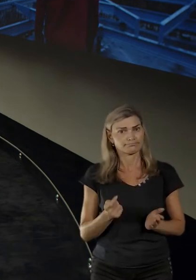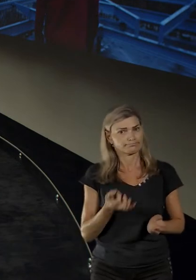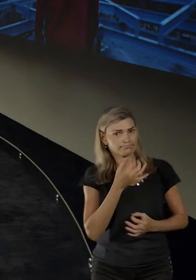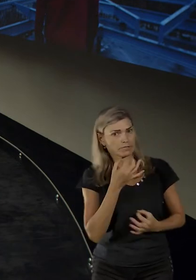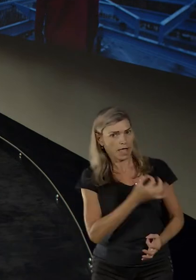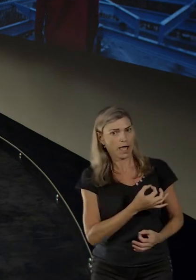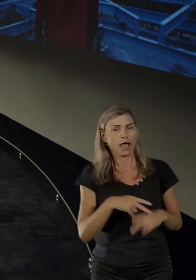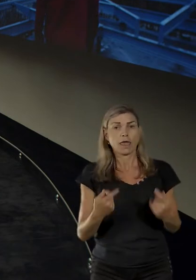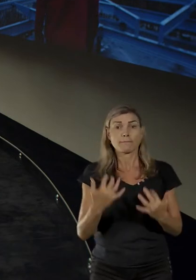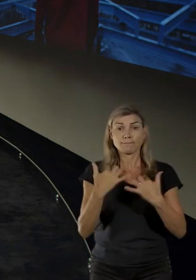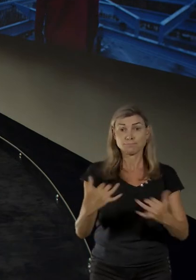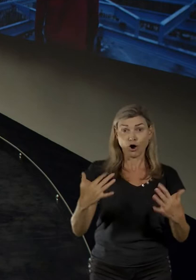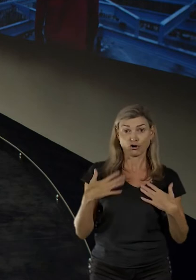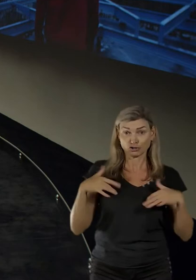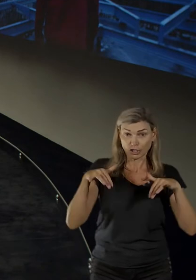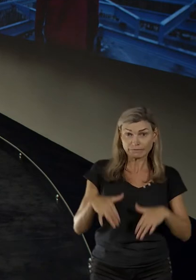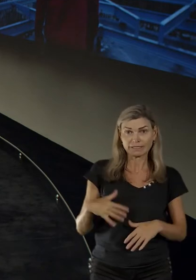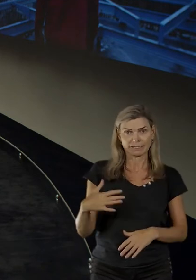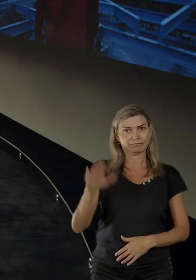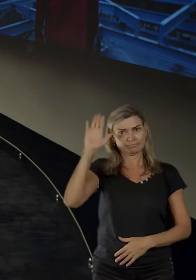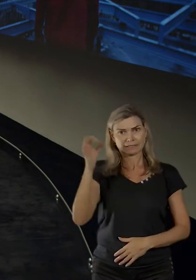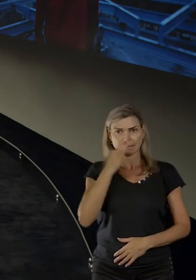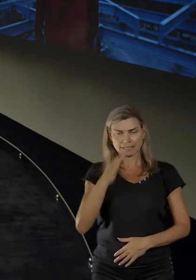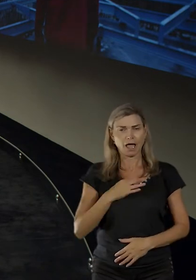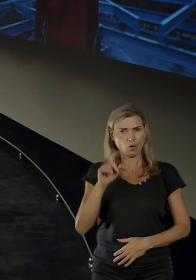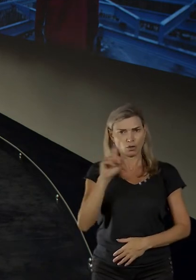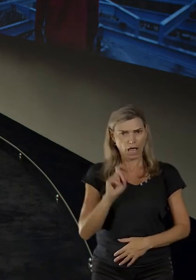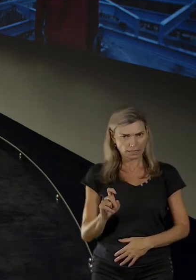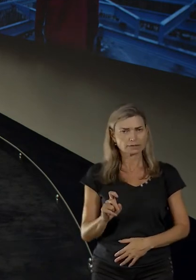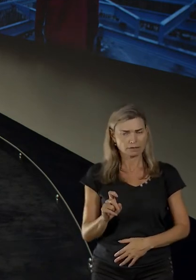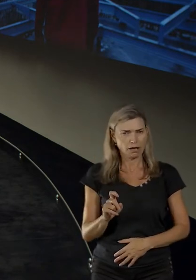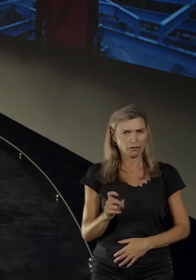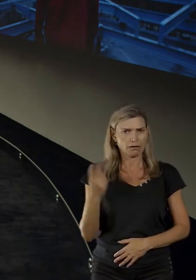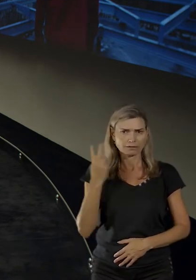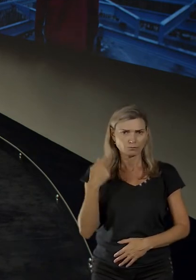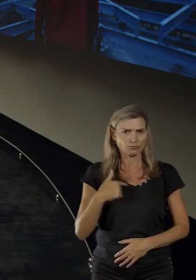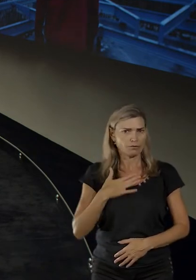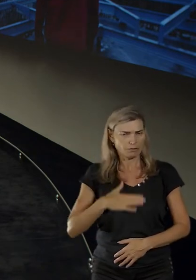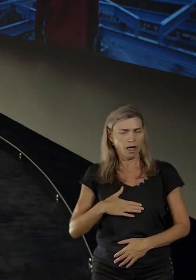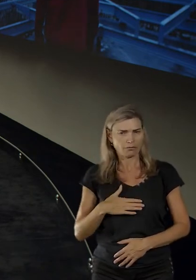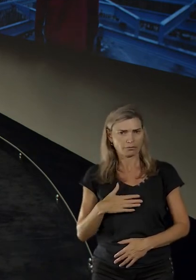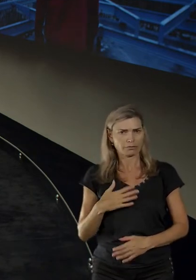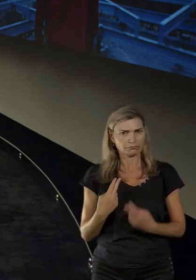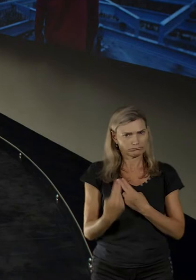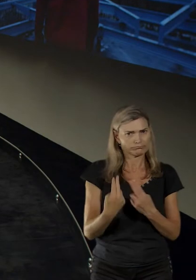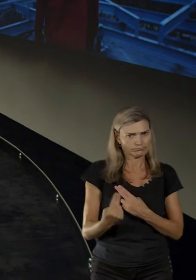zvedněte ruku, pokud nějaký dotaz mít budete. Budeme samozřejmě velice rádi, protože proto tady jsme.